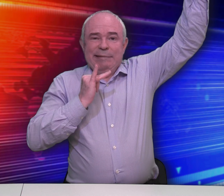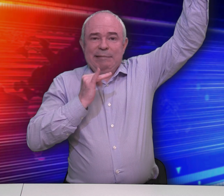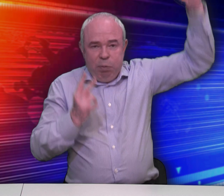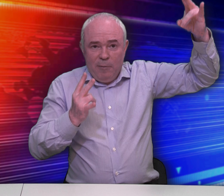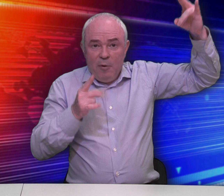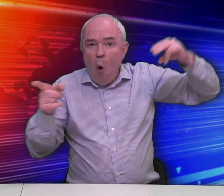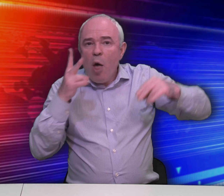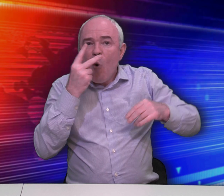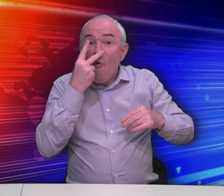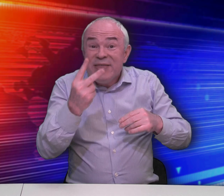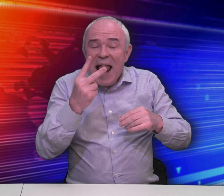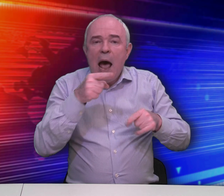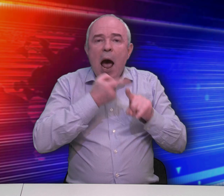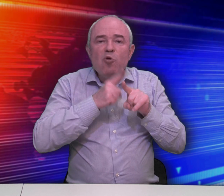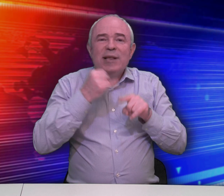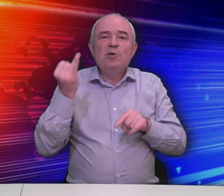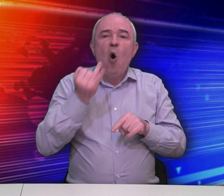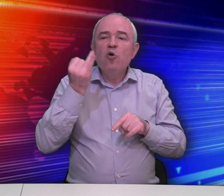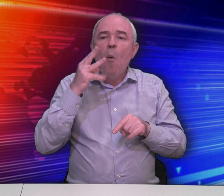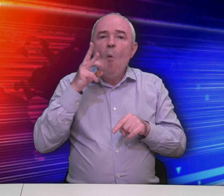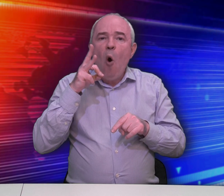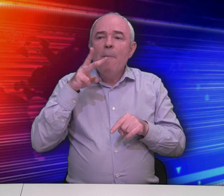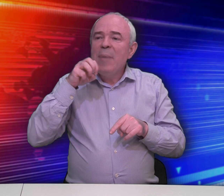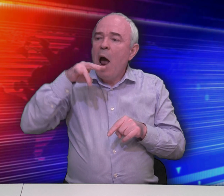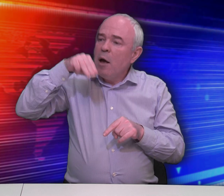Однако он не успел увидеть этот исторический момент,